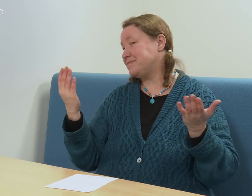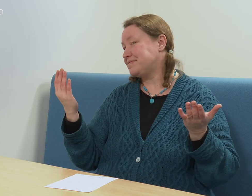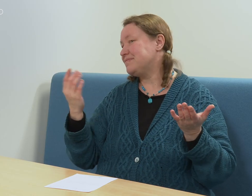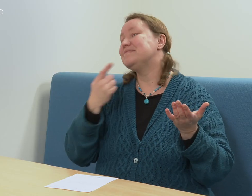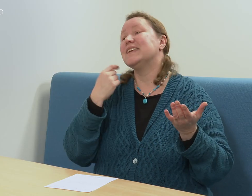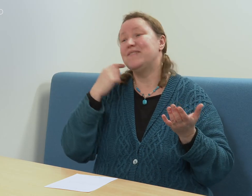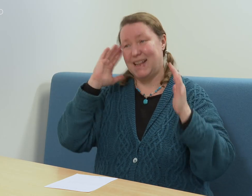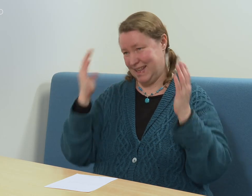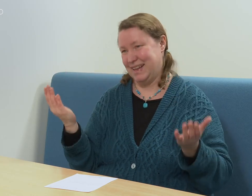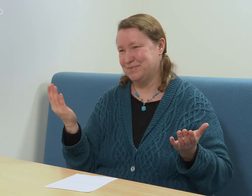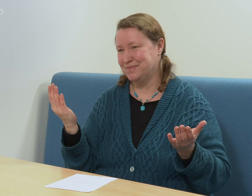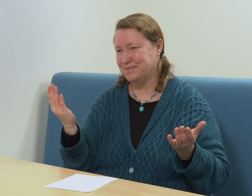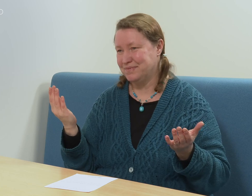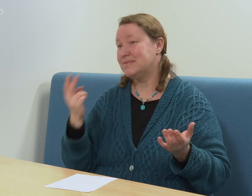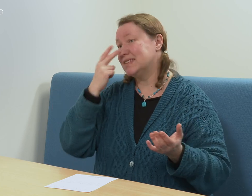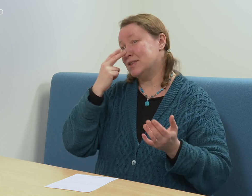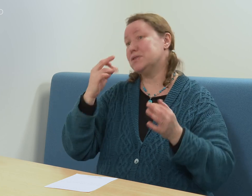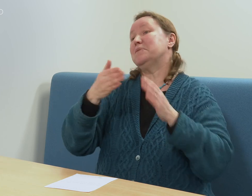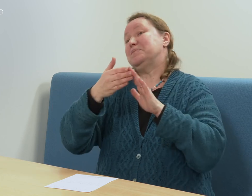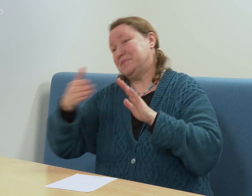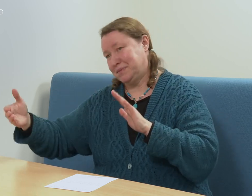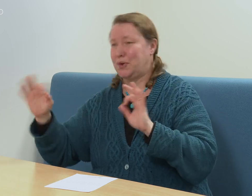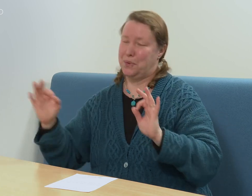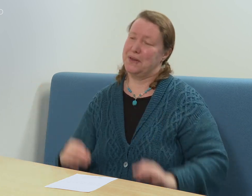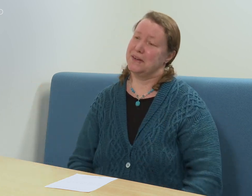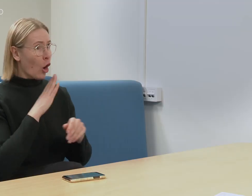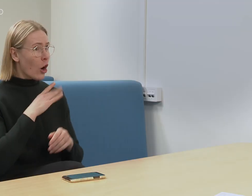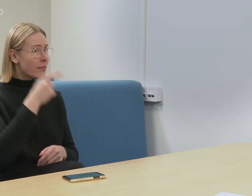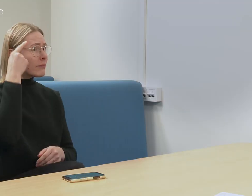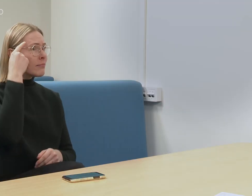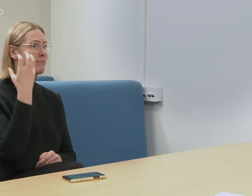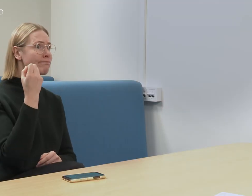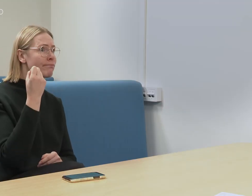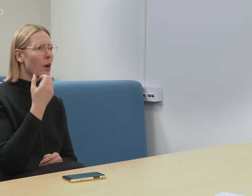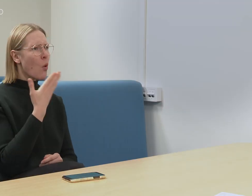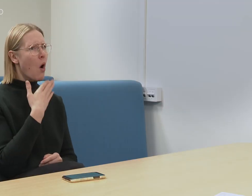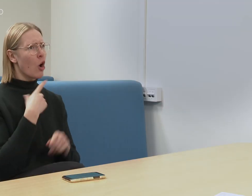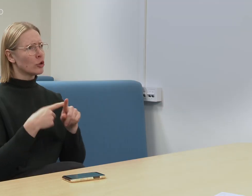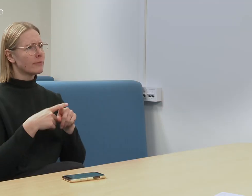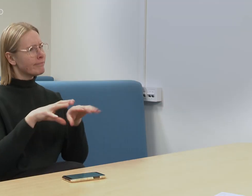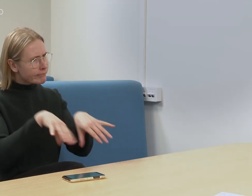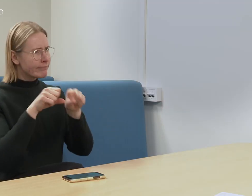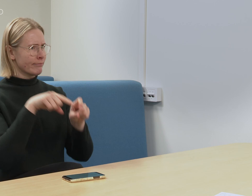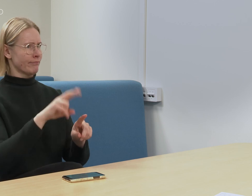Sitä emme vielä tiedä. Aika näyttää. Onko teillä mielessä ketään mahdollista viranomaistahoa, -